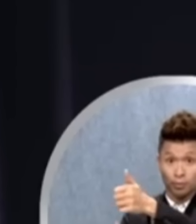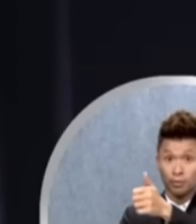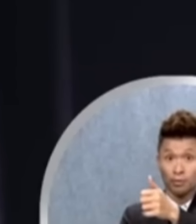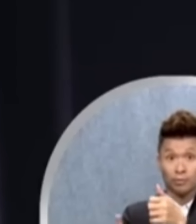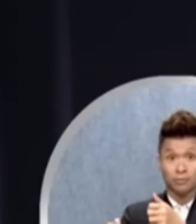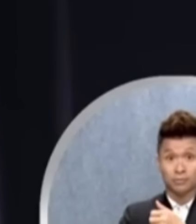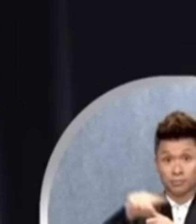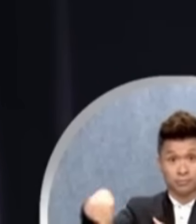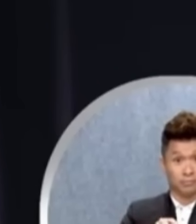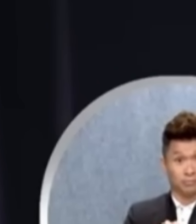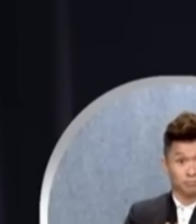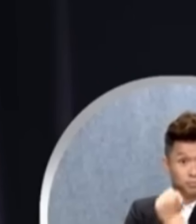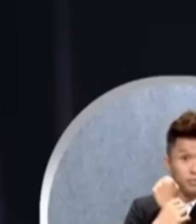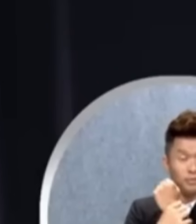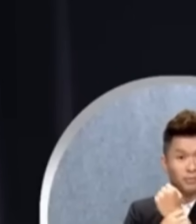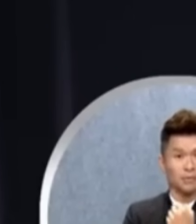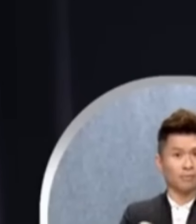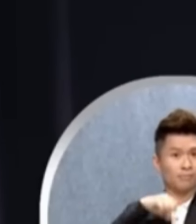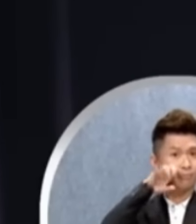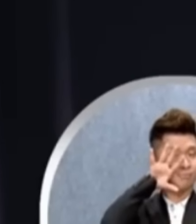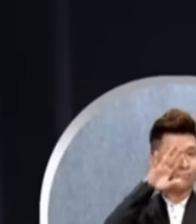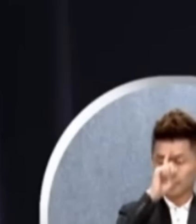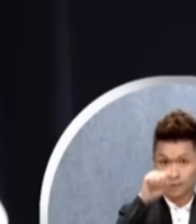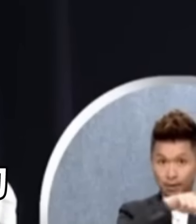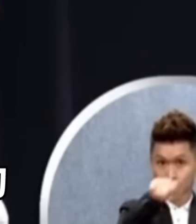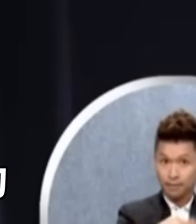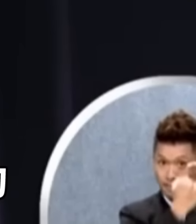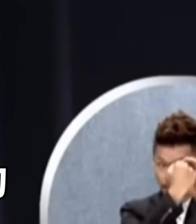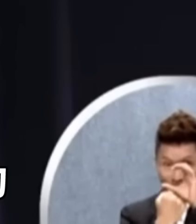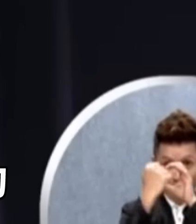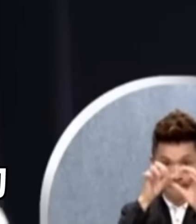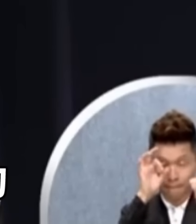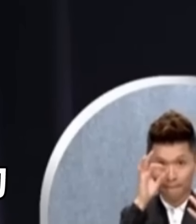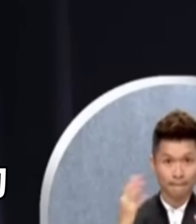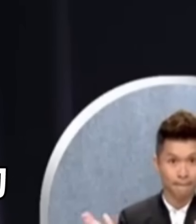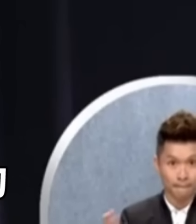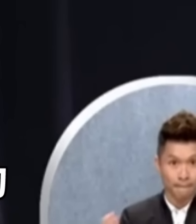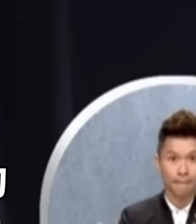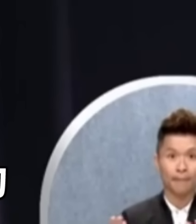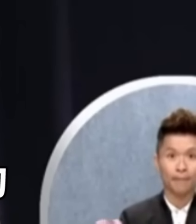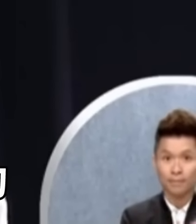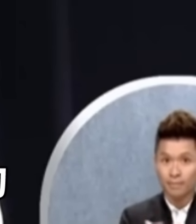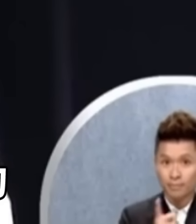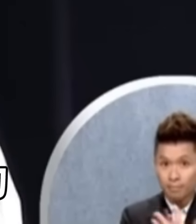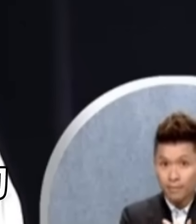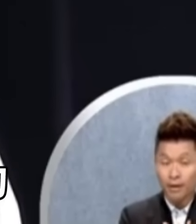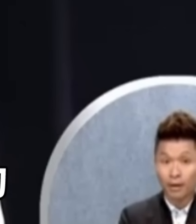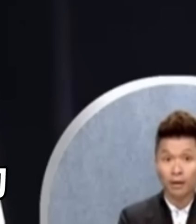這是多麼的光榮 這是無上的光彩 今天民進黨1分鐘透過九千億的